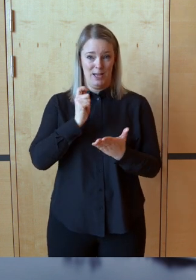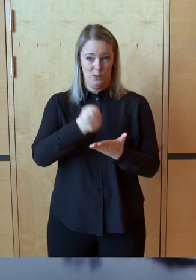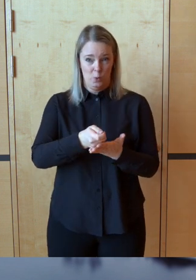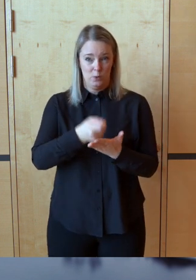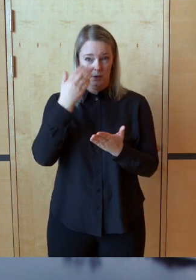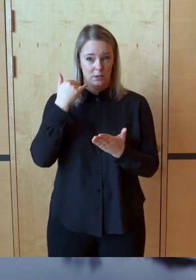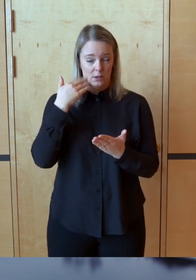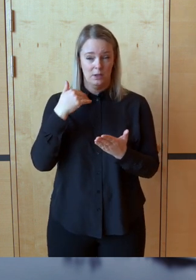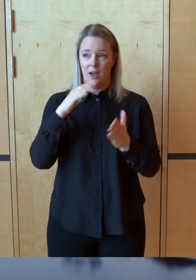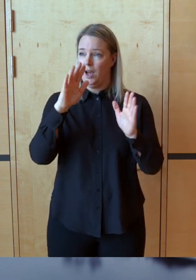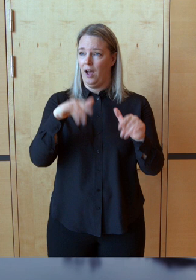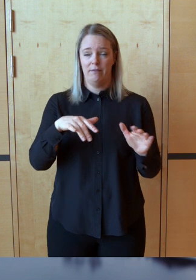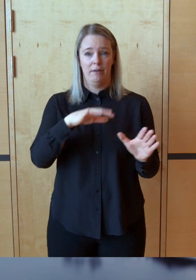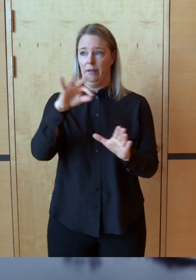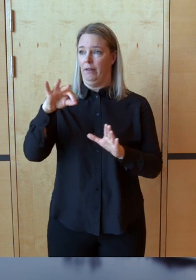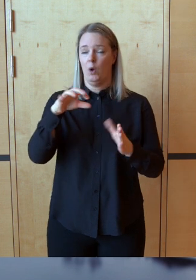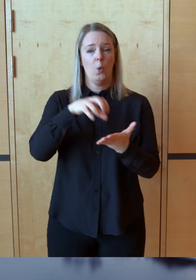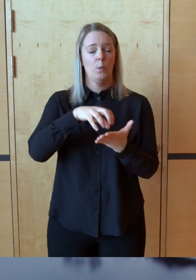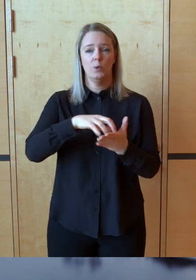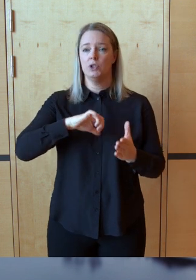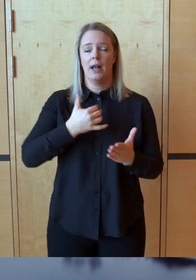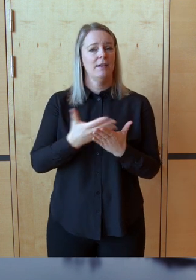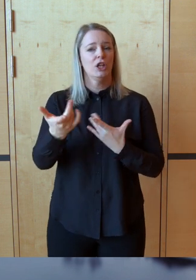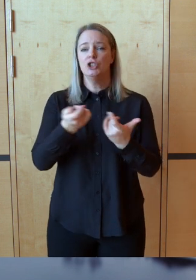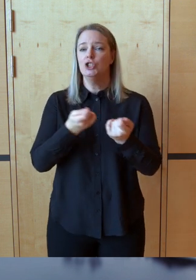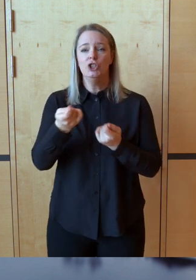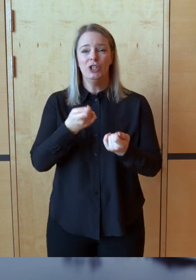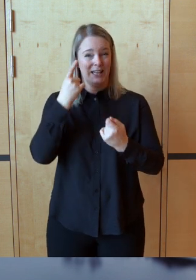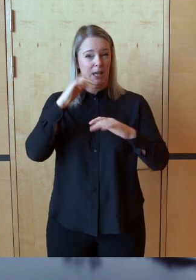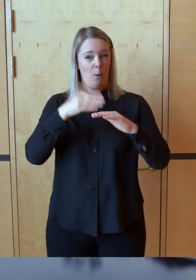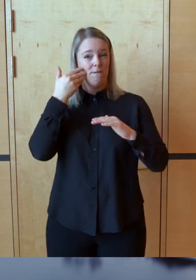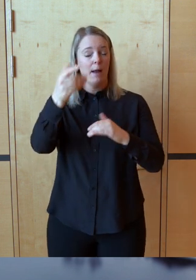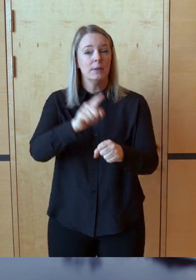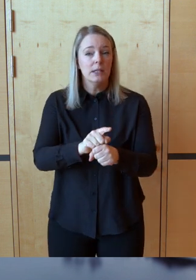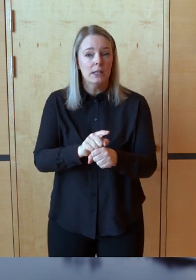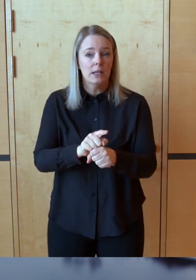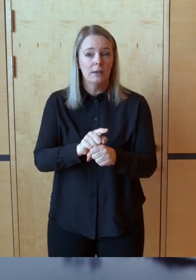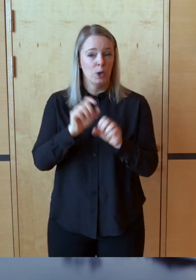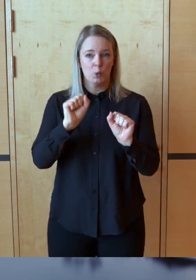På någonting som inte kommunen styr över att ha i framtiden jag ska inte ställa fråga om det om bror